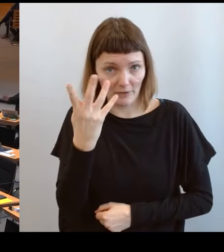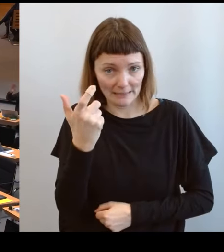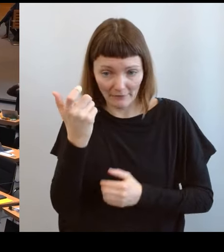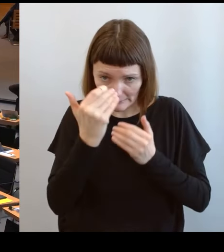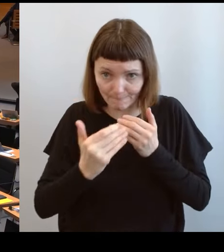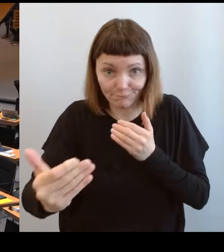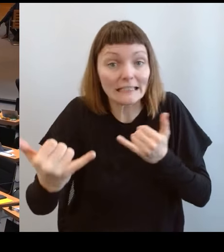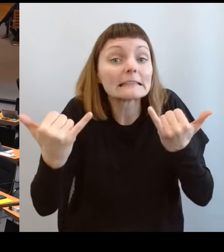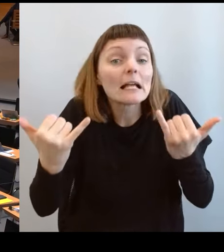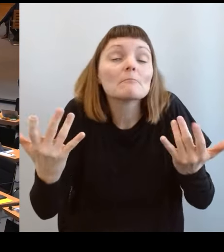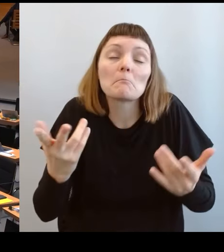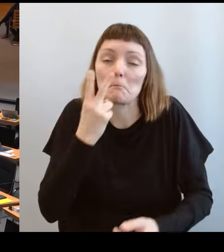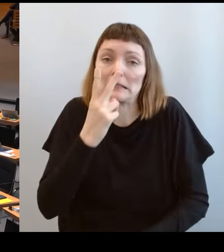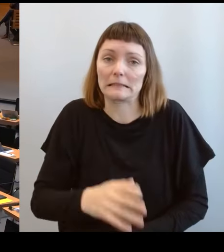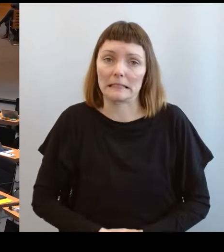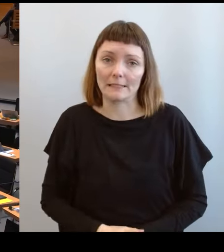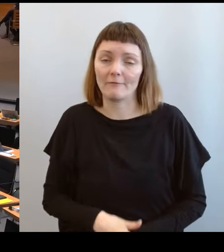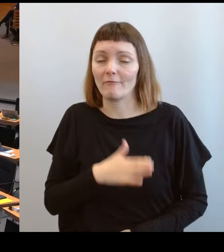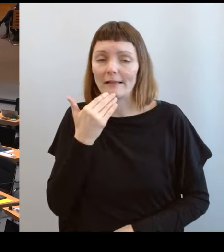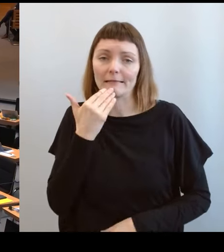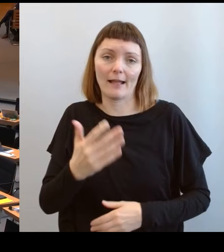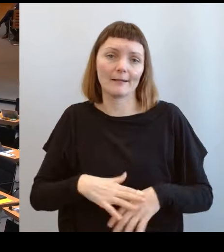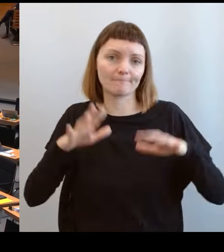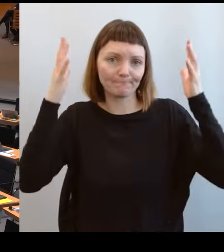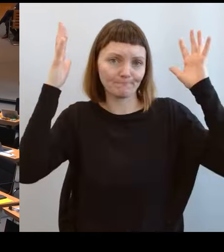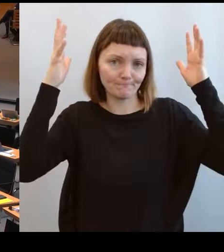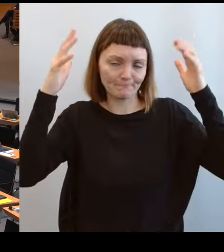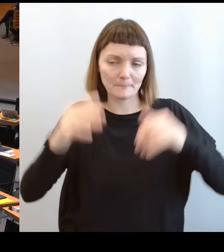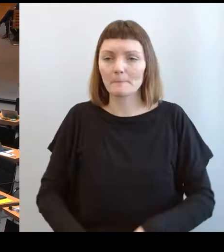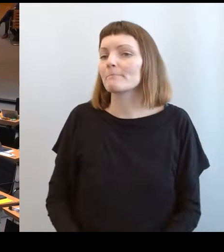(Rednerwechsel) Besten Dank! Es folgt dann für die SPD Fraktion, die Kollegin Aydin.